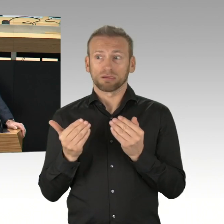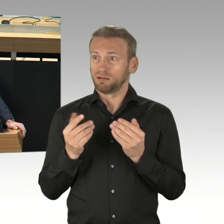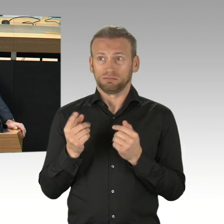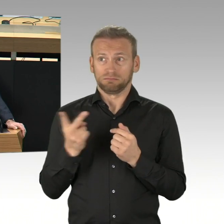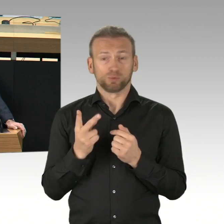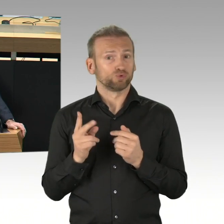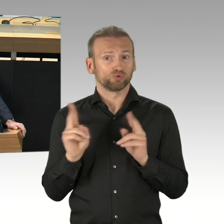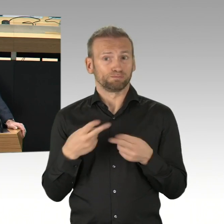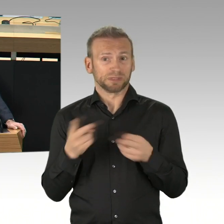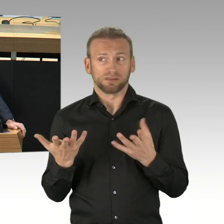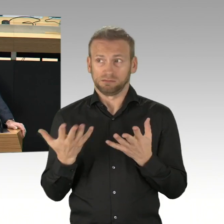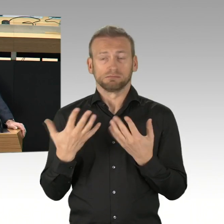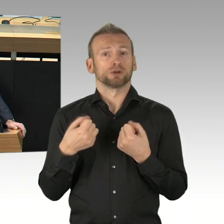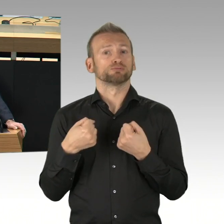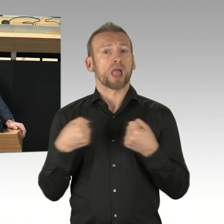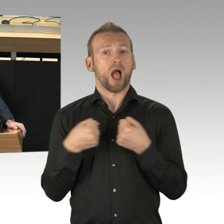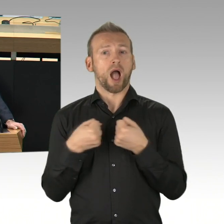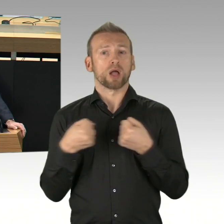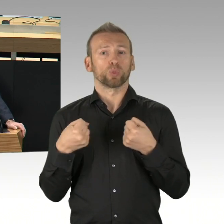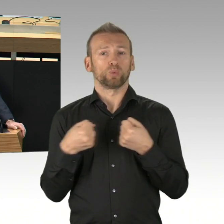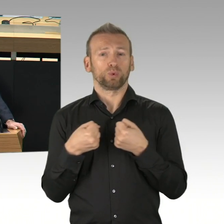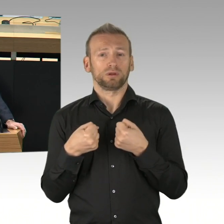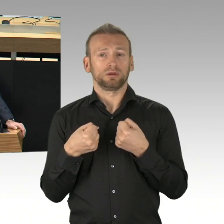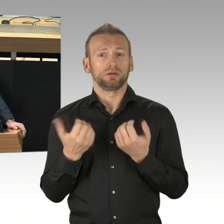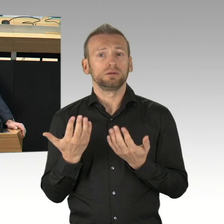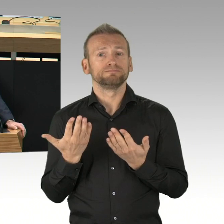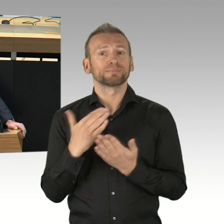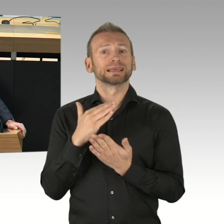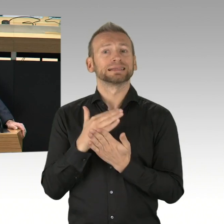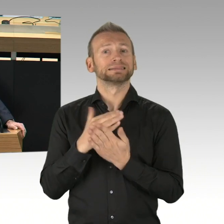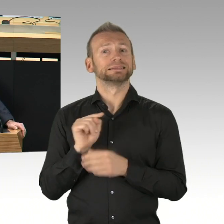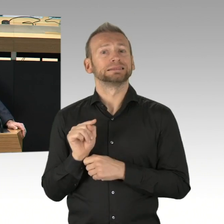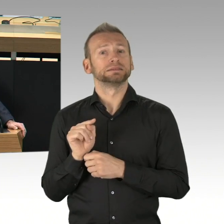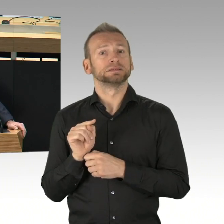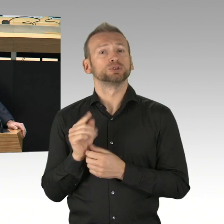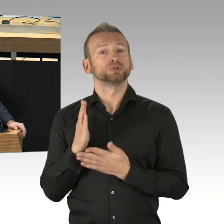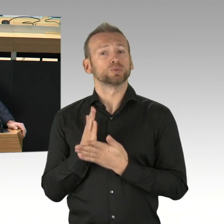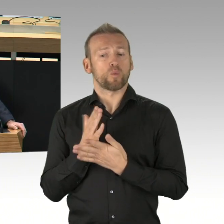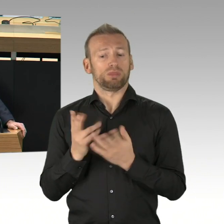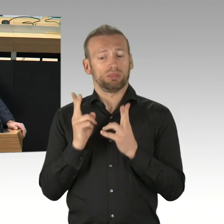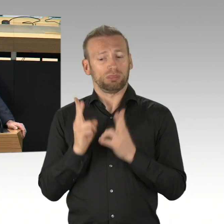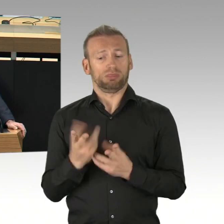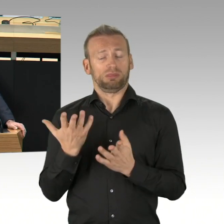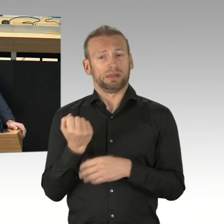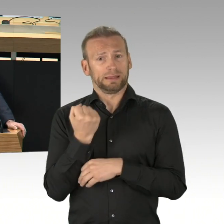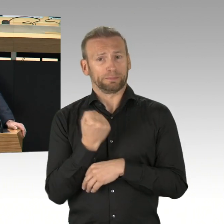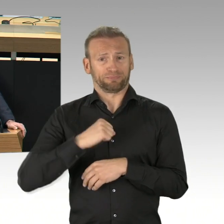dass Sie Ihr gesamtes Versprechen eines Mietendeckels gebrochen haben. Dann werden Sie sich dafür zu verantworten haben,